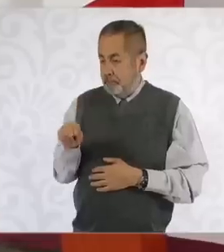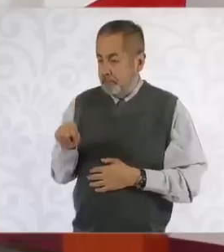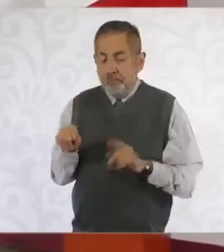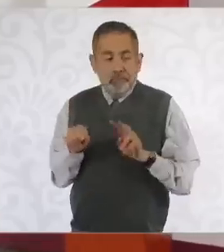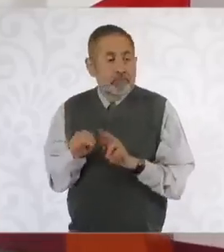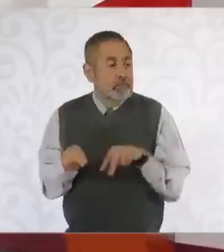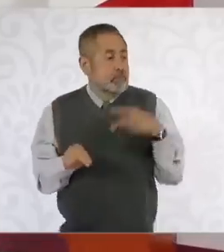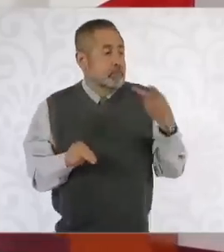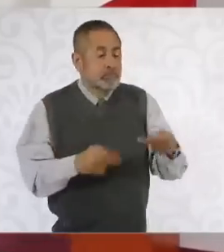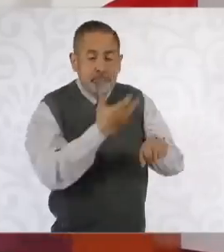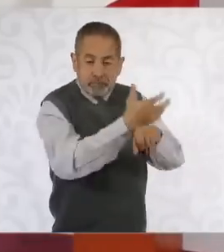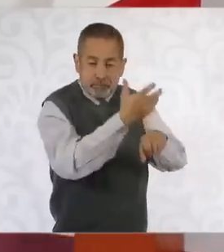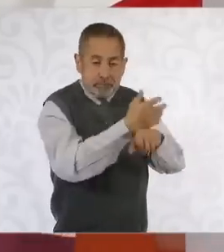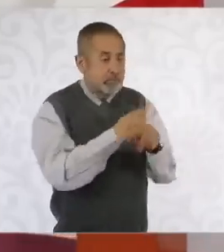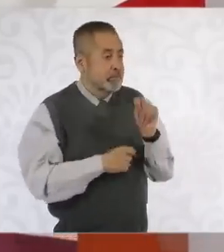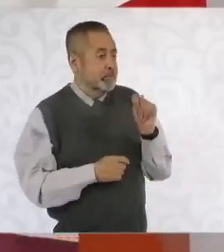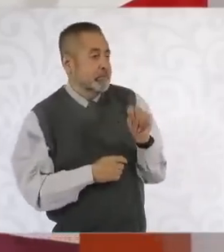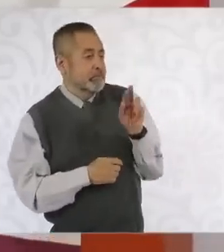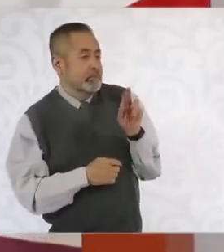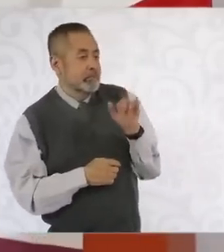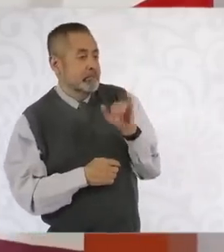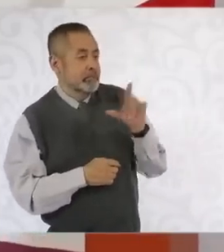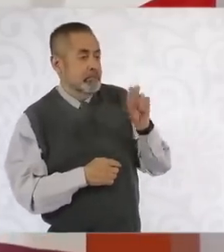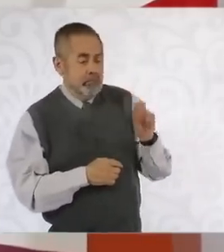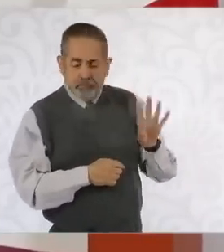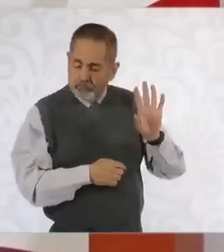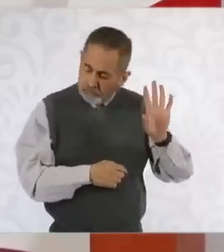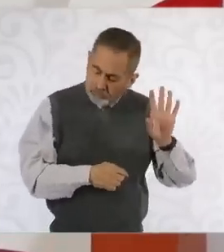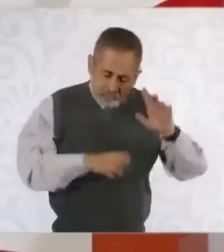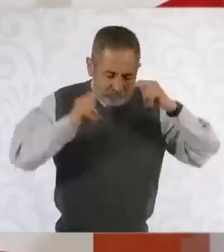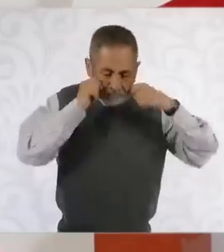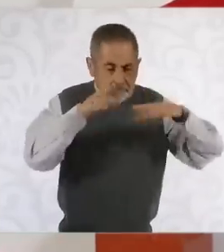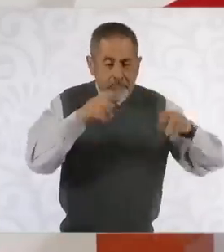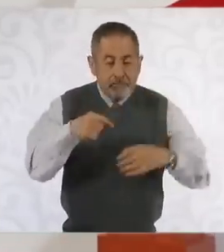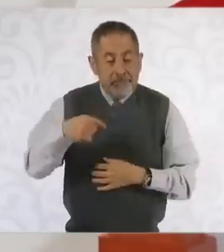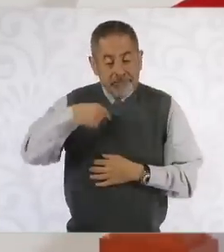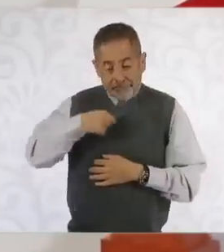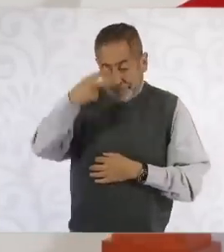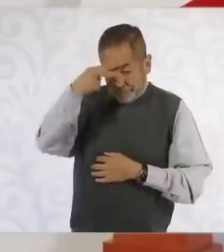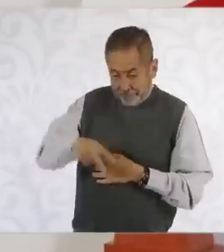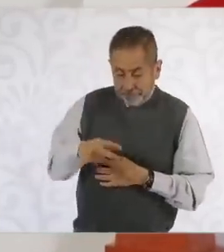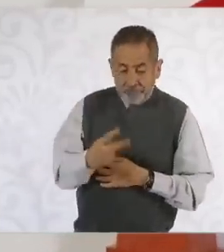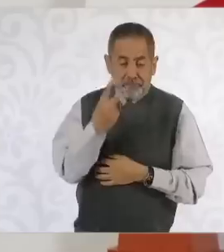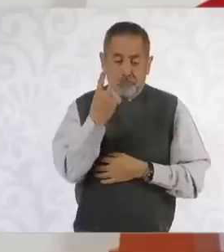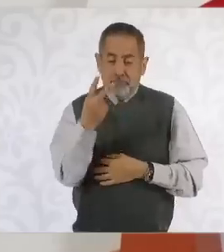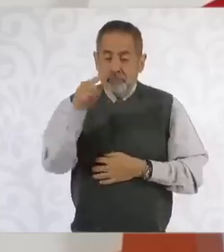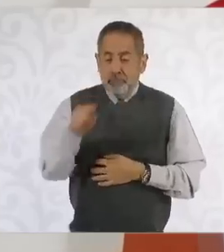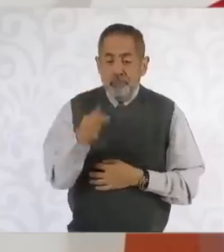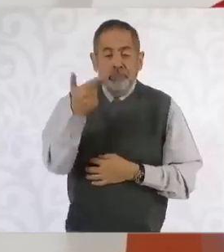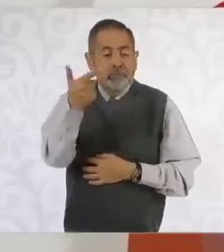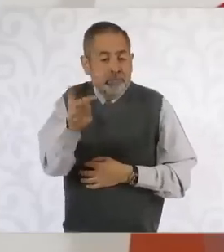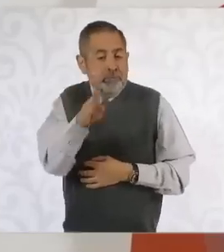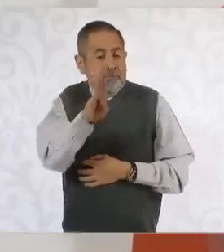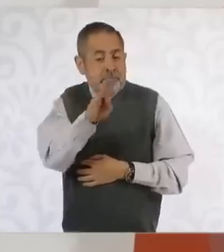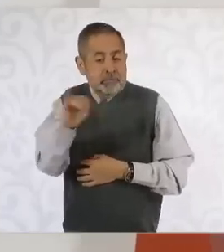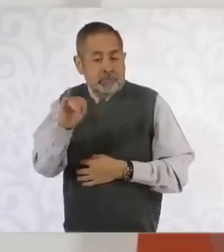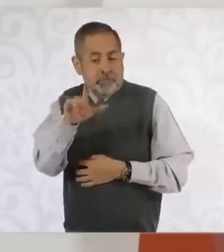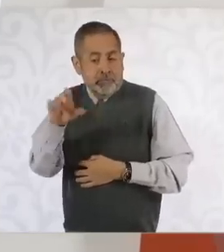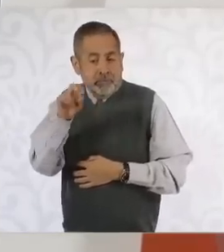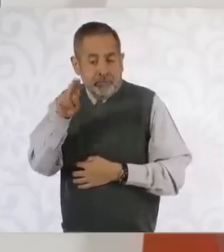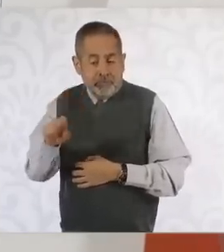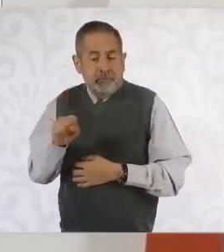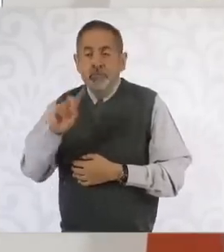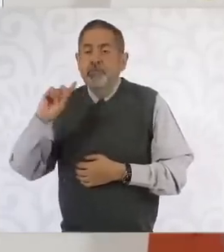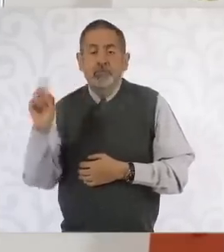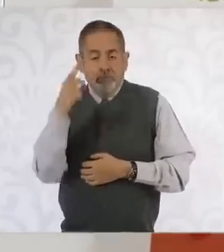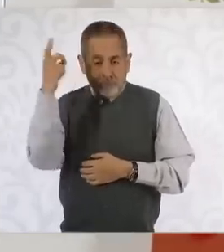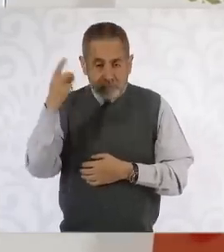Estados Unidos pero son 2.7 billones de dólares los que se destinaron en el mundo para las armas